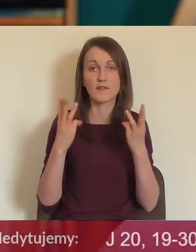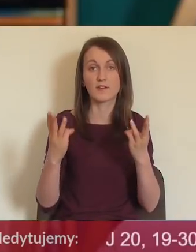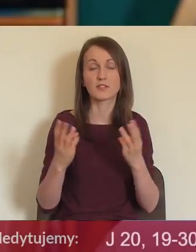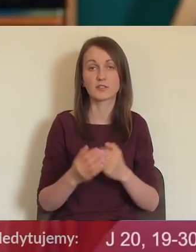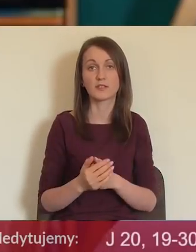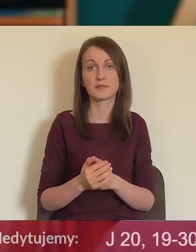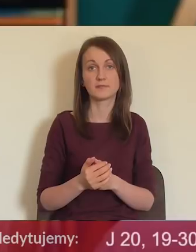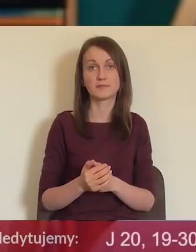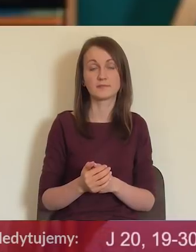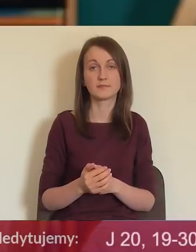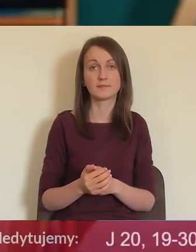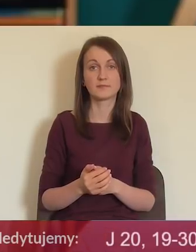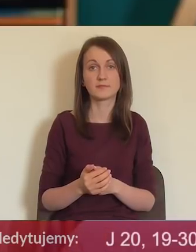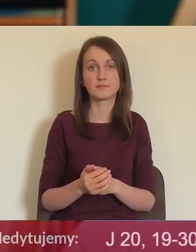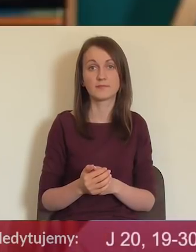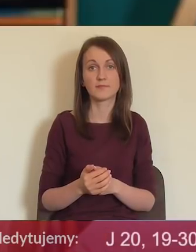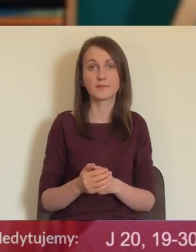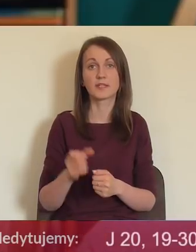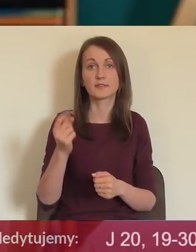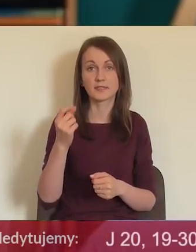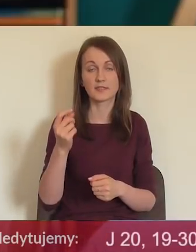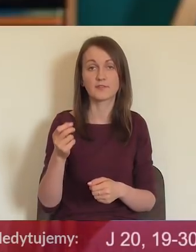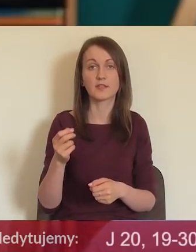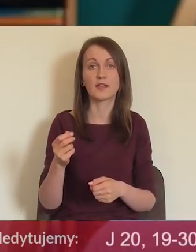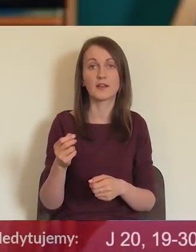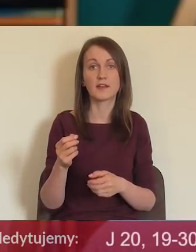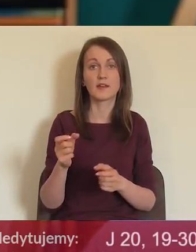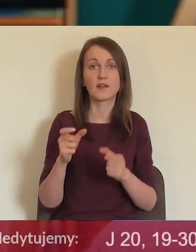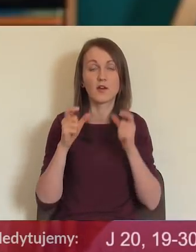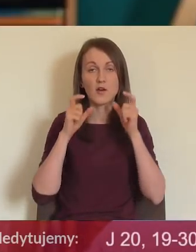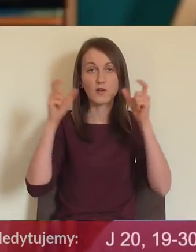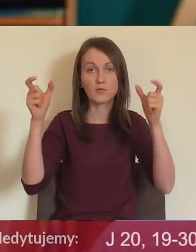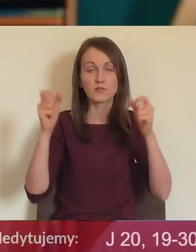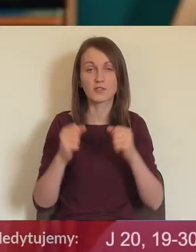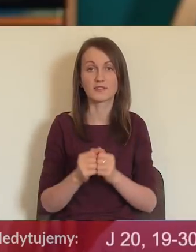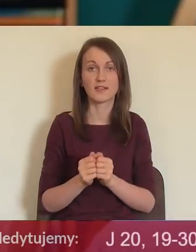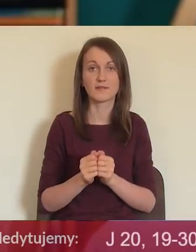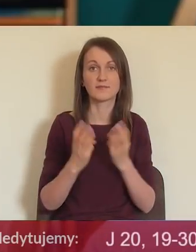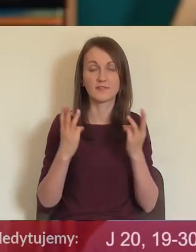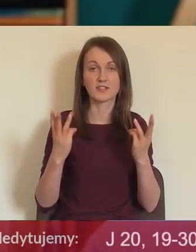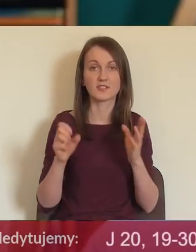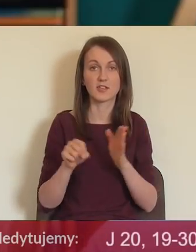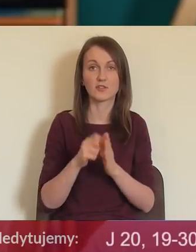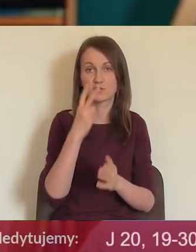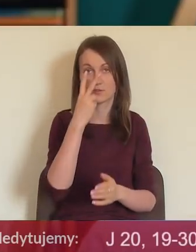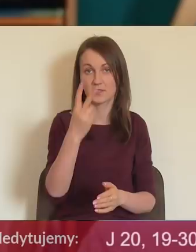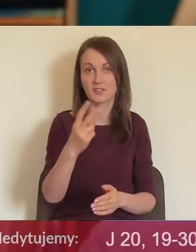w Waszych dziennikach duchowych, a za chwilkę kilka istotnych ogłoszeń.